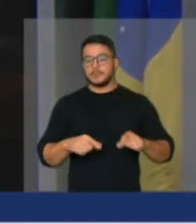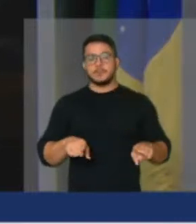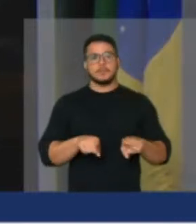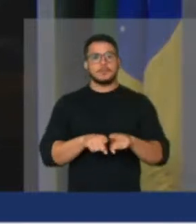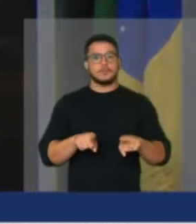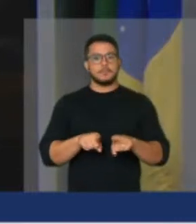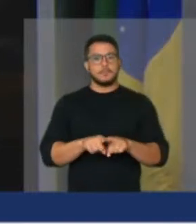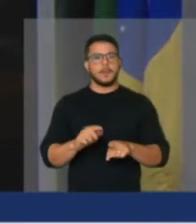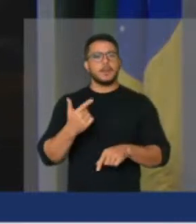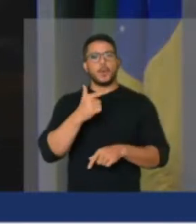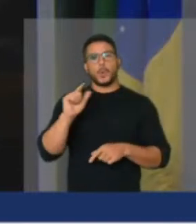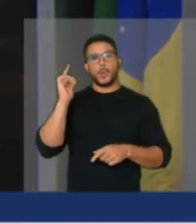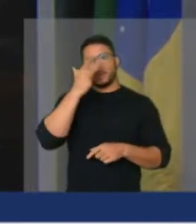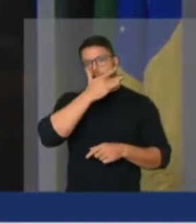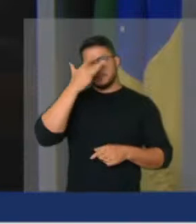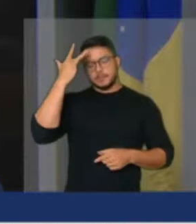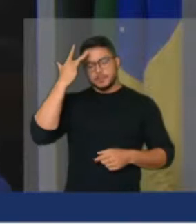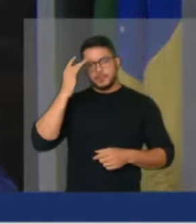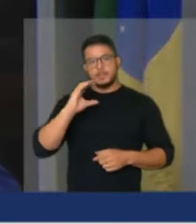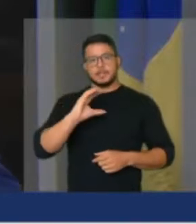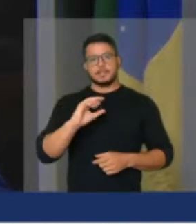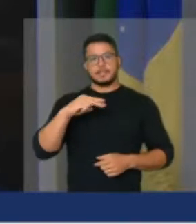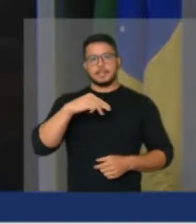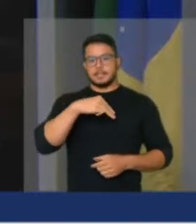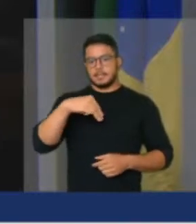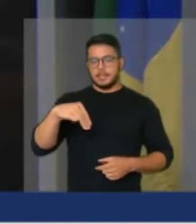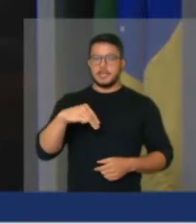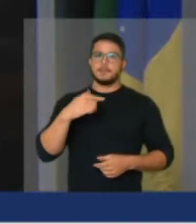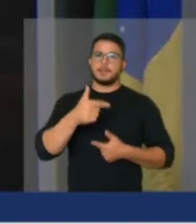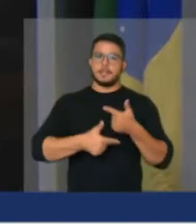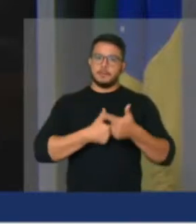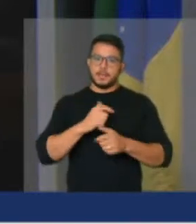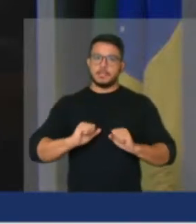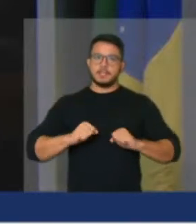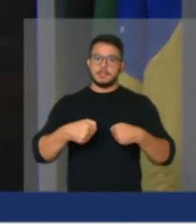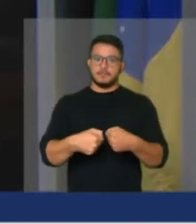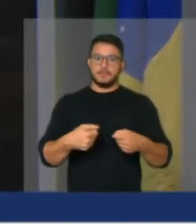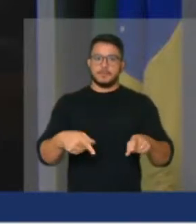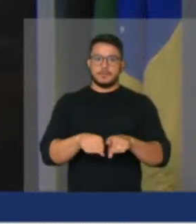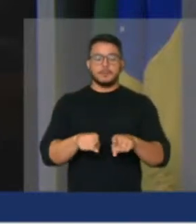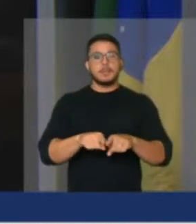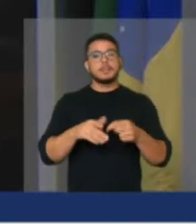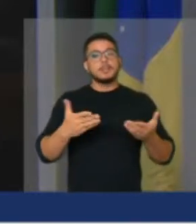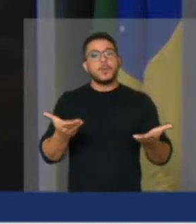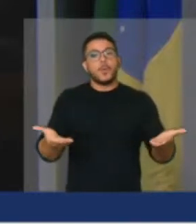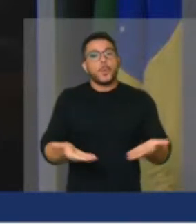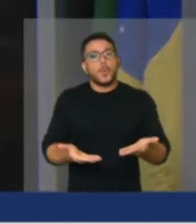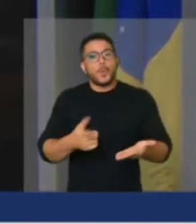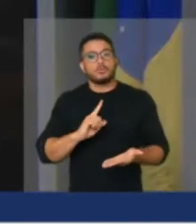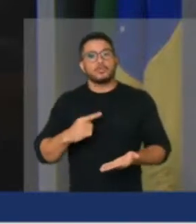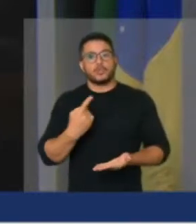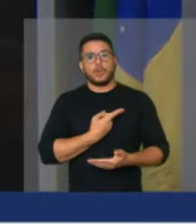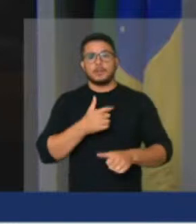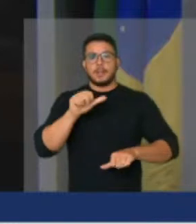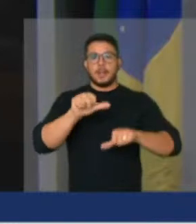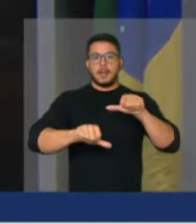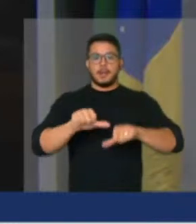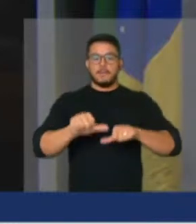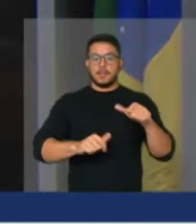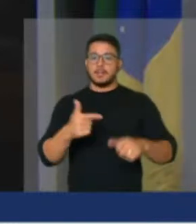CNM, O PAULO TAMBÉM, E NÓS HOJE ESTAMOS VOTANDO, APRECIANDO O SEGUNDO TURNO DESTA PEC MUITO IMPORTANTE PARA OS MUNICÍPIOS